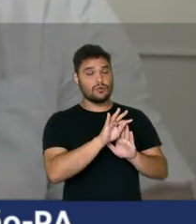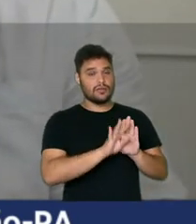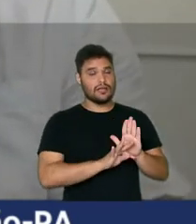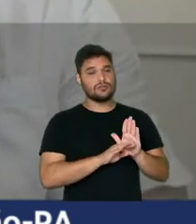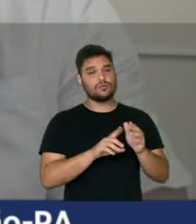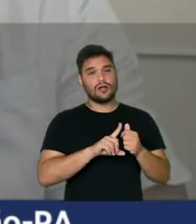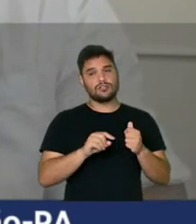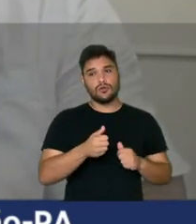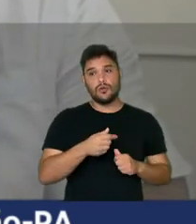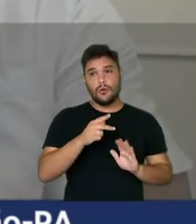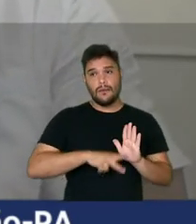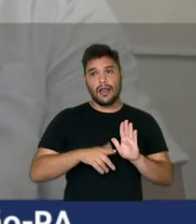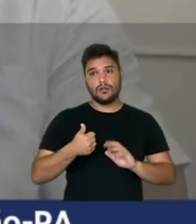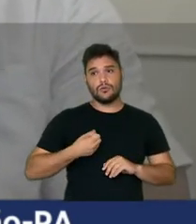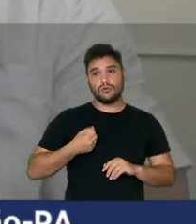SUPRA CITADOS, A ESTIMATIVA DE